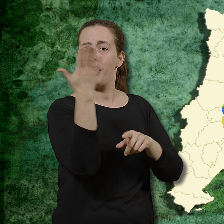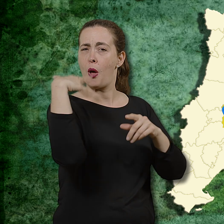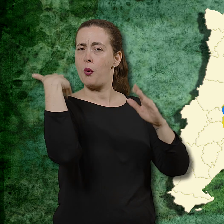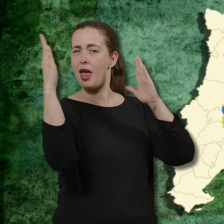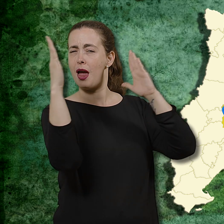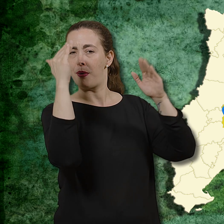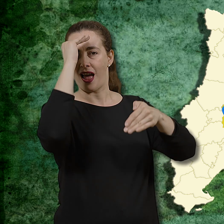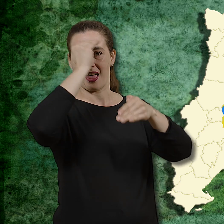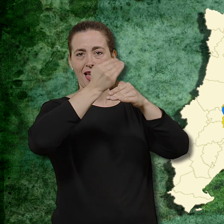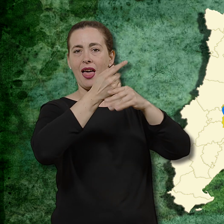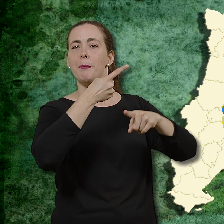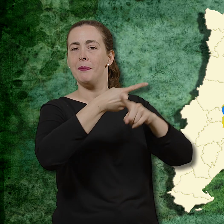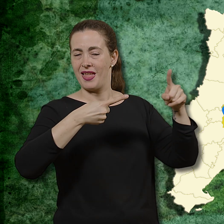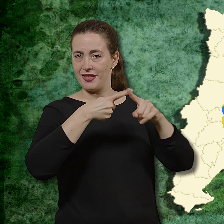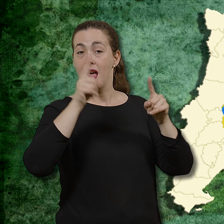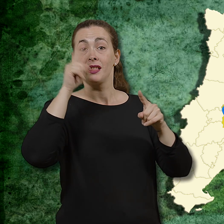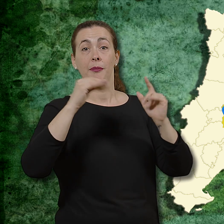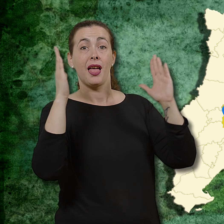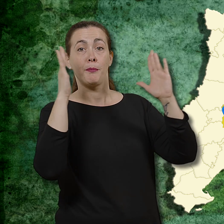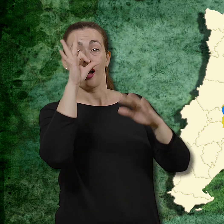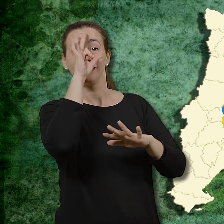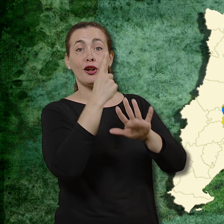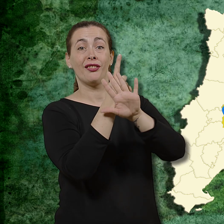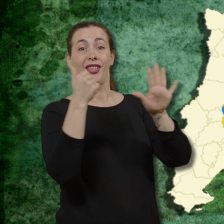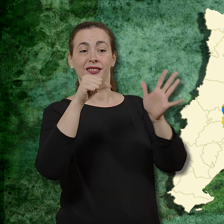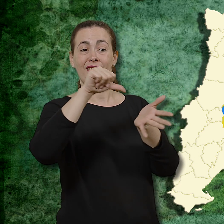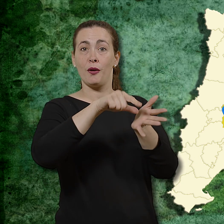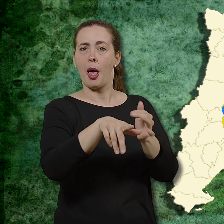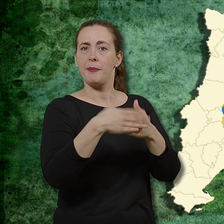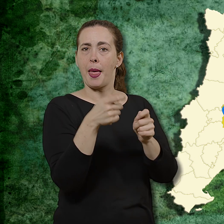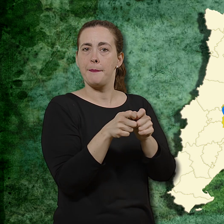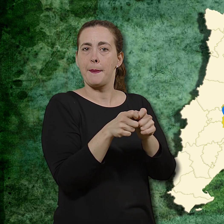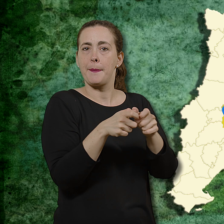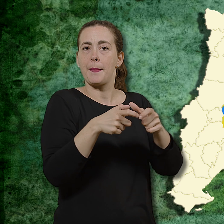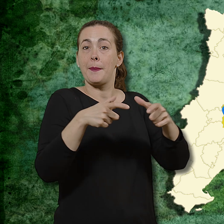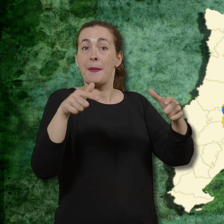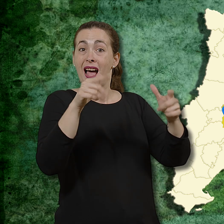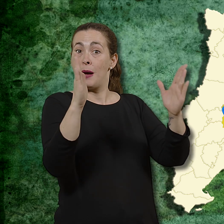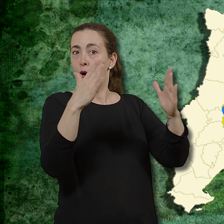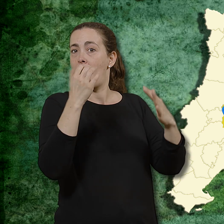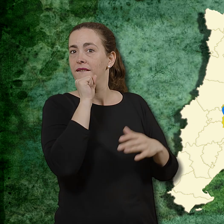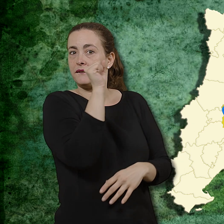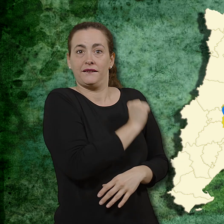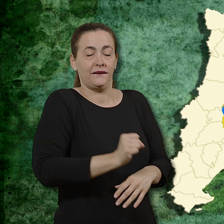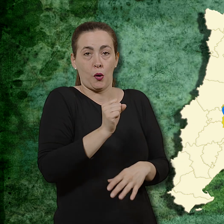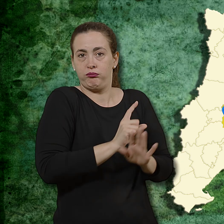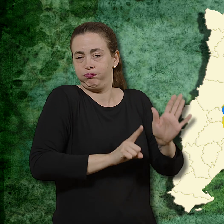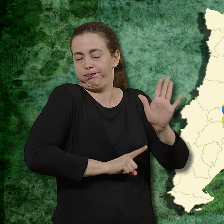es basa en la influència històrica del seu castell durant l'edat mitjana i sobretot al creixement del segle XVI,